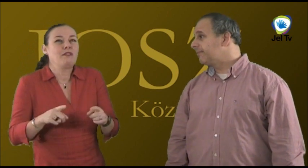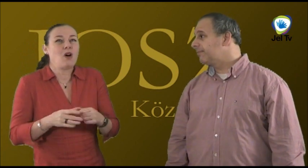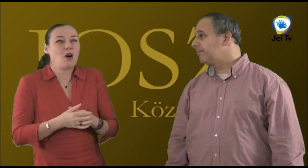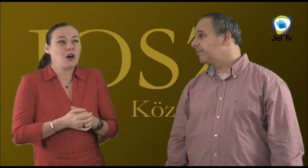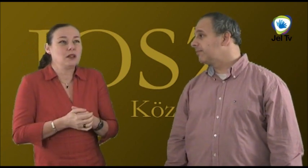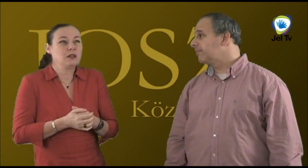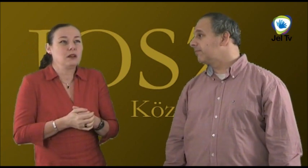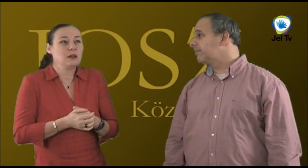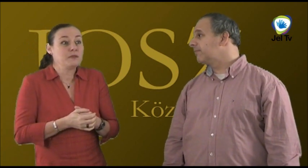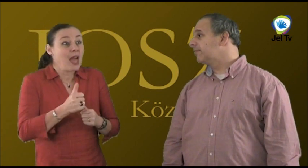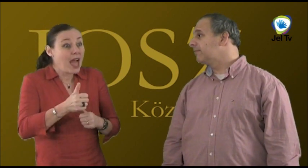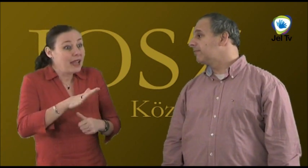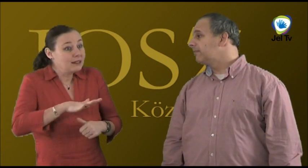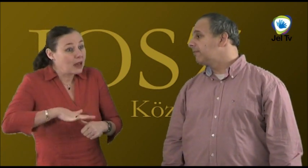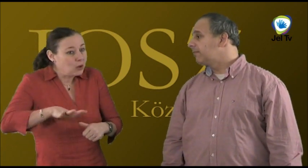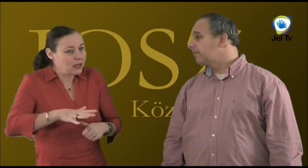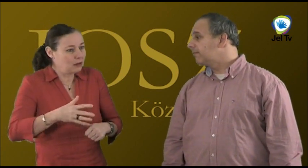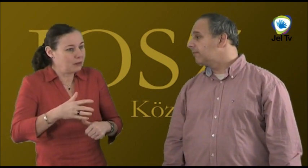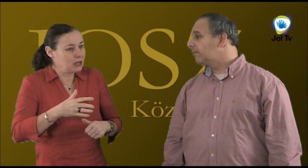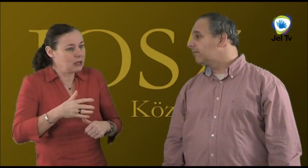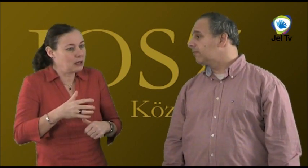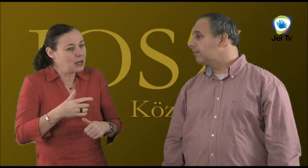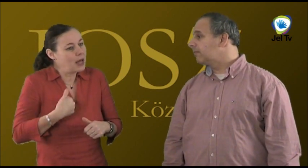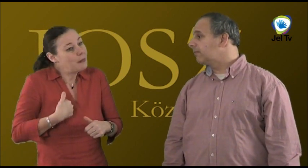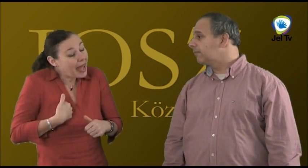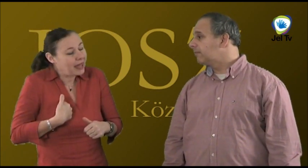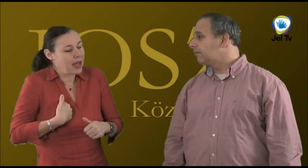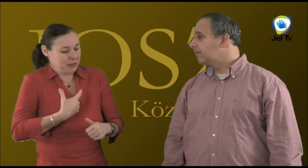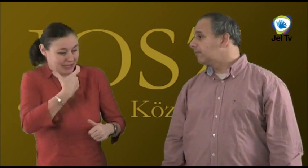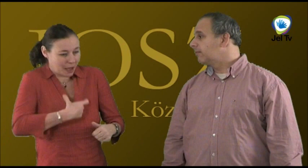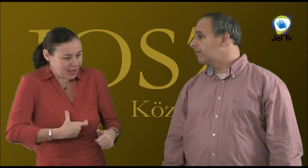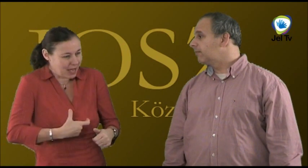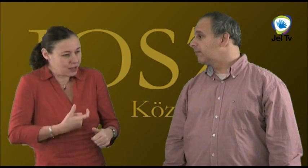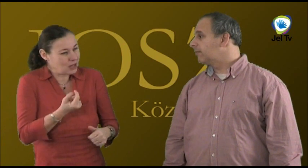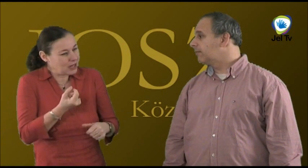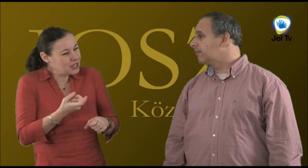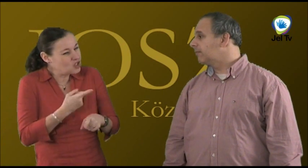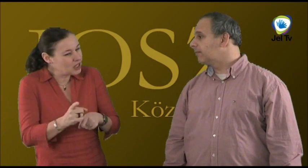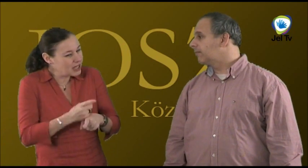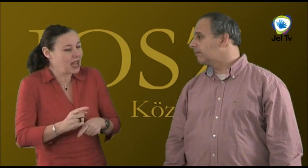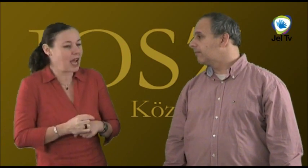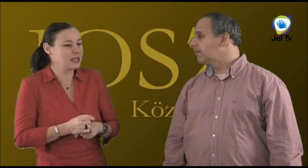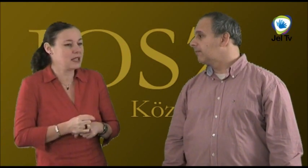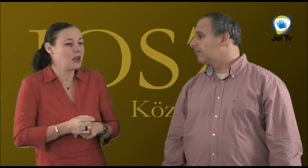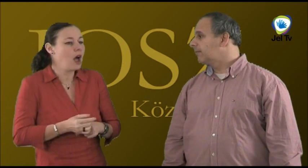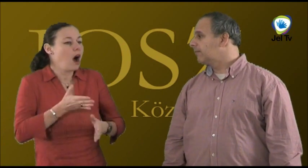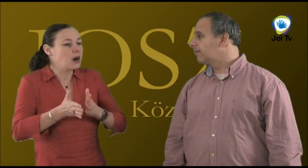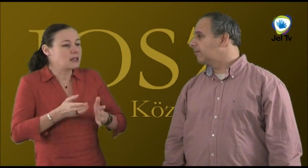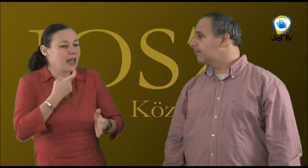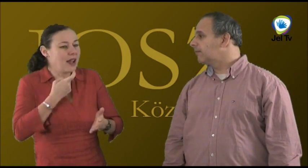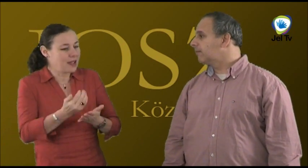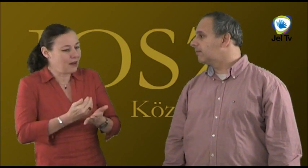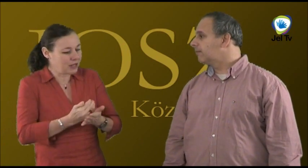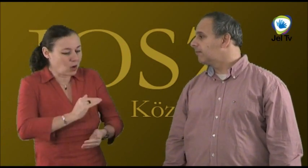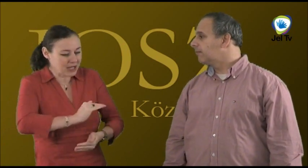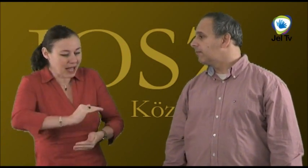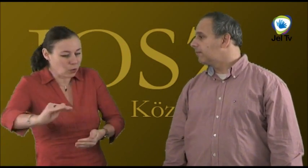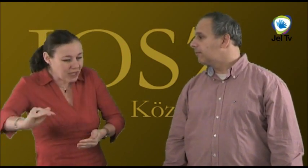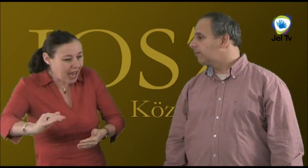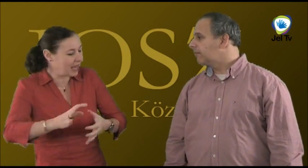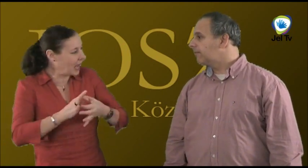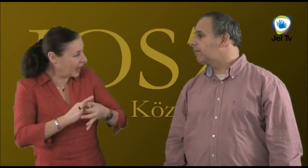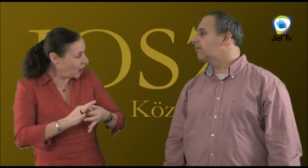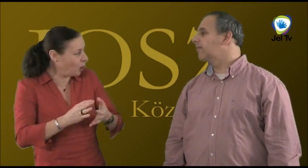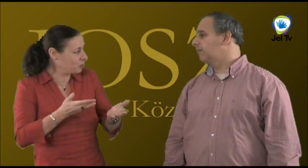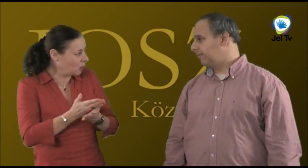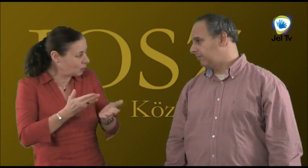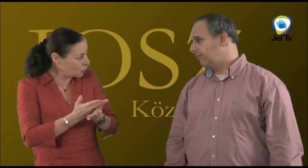vagy egy terület, ami nekem személyesen egy kicsit hiányzik, a jelnyelvet használó gyerekekkel kapcsolatos tolmácsolási munka.